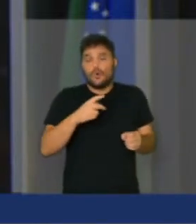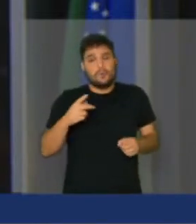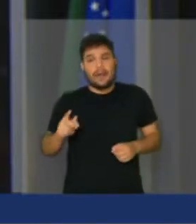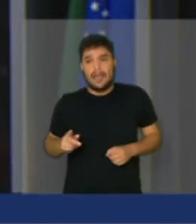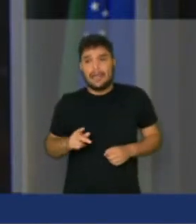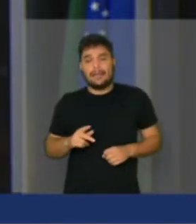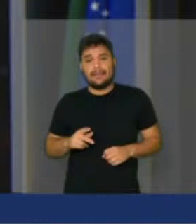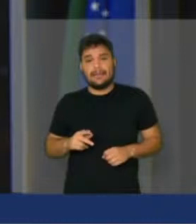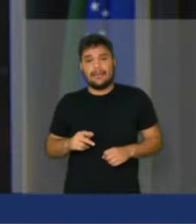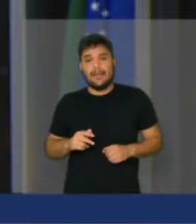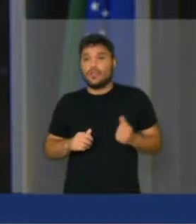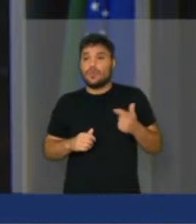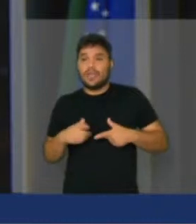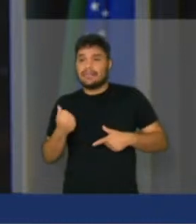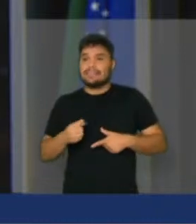ALGO QUE PRECISA SER INVESTIGADO E É NECESSÁRIO